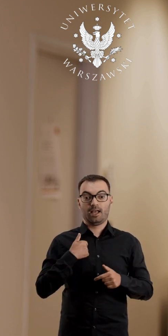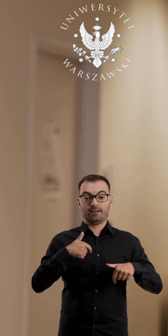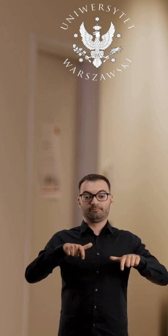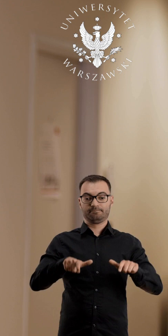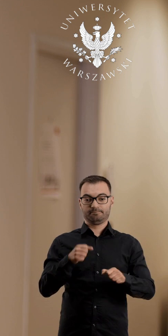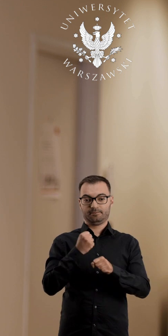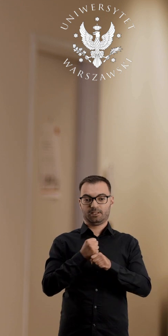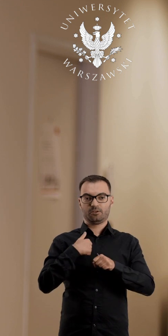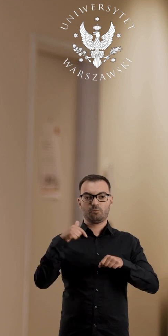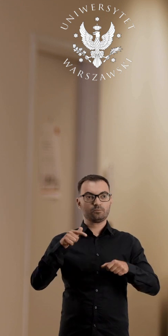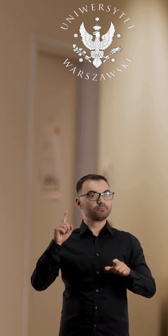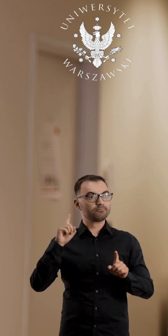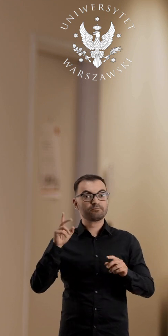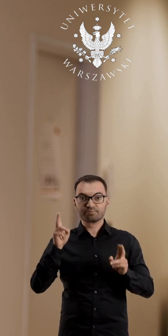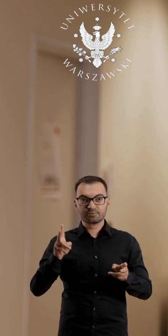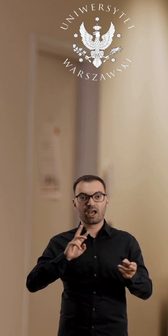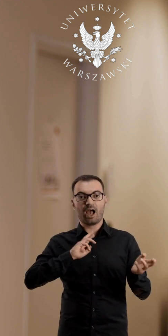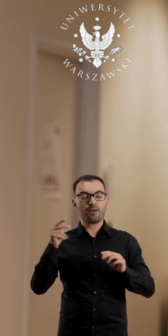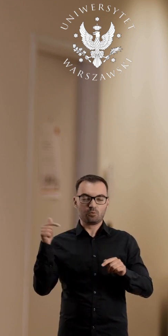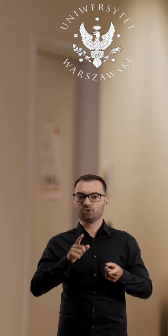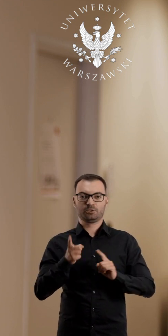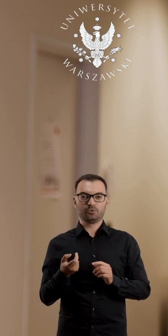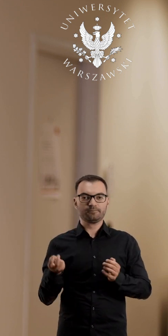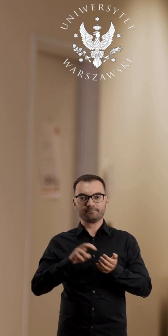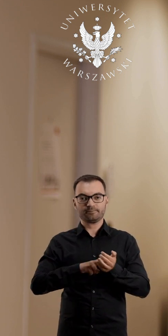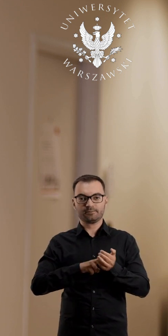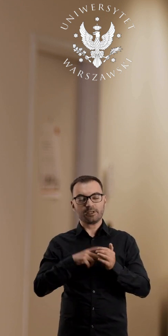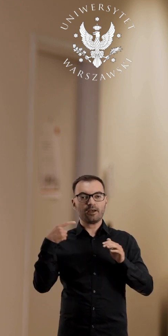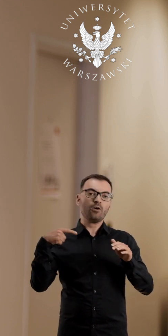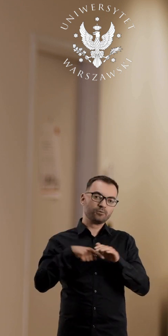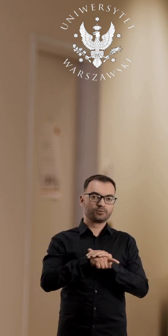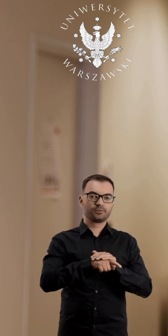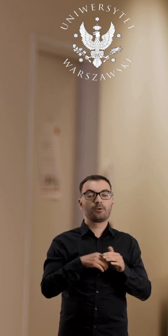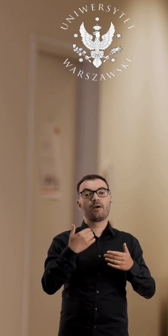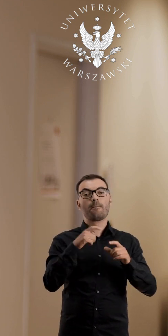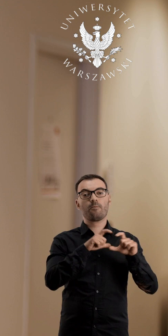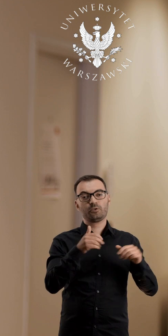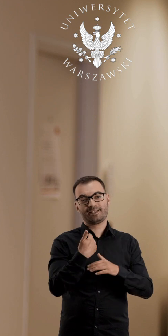W krótkim czasie muszę opuścić swoje miejsce pracy i wydostać się na zewnątrz budynku.